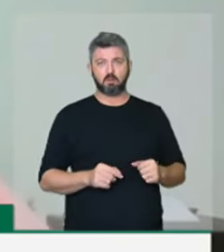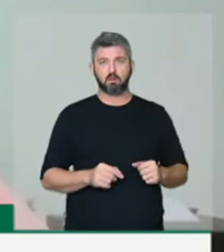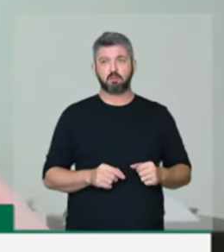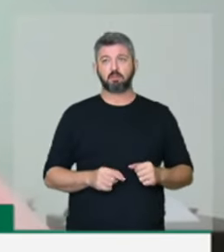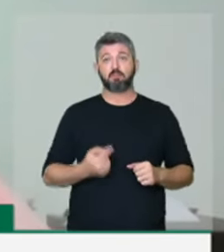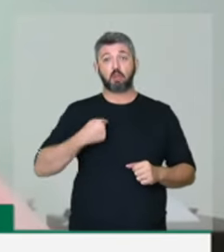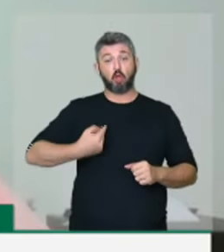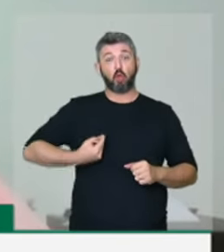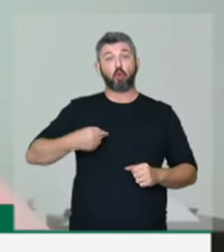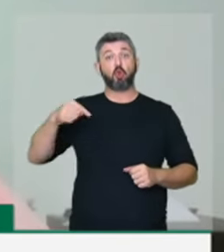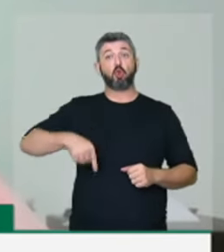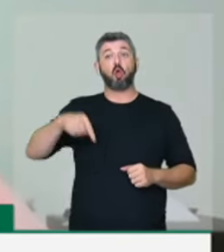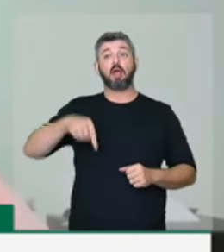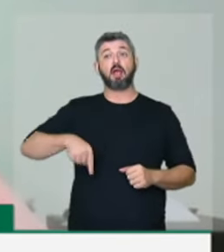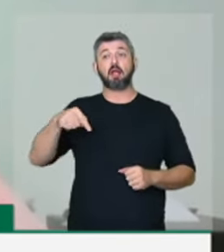INDÍGENAS ESTÃO SE PREPARANDO PARA SEREM